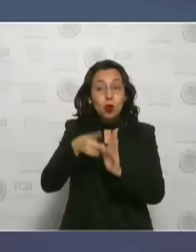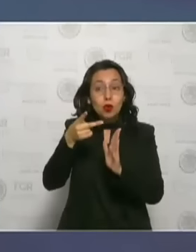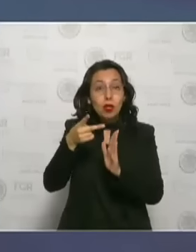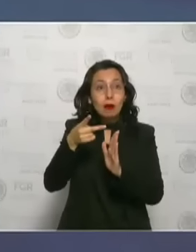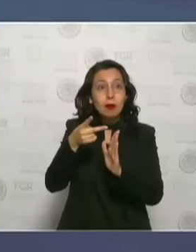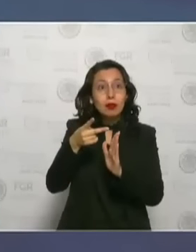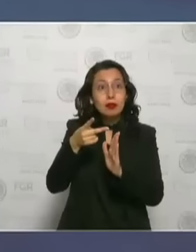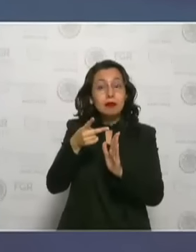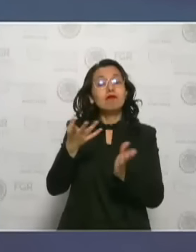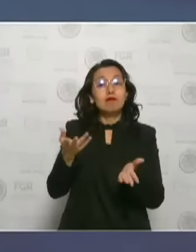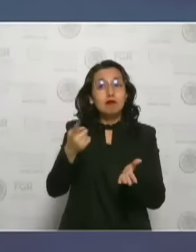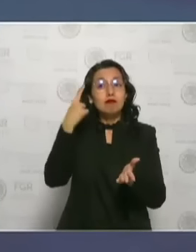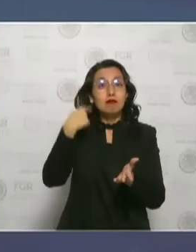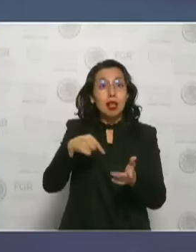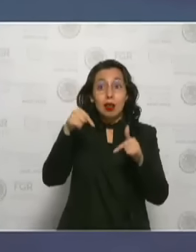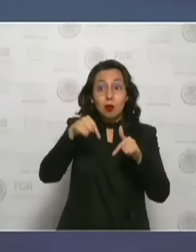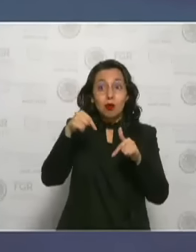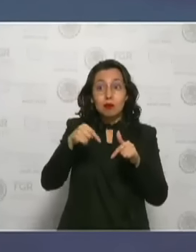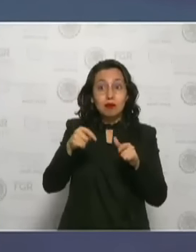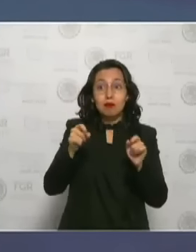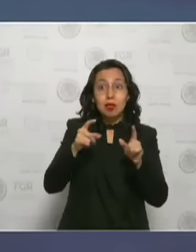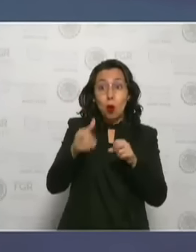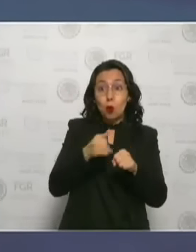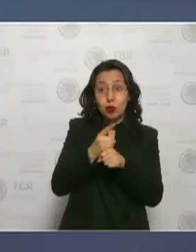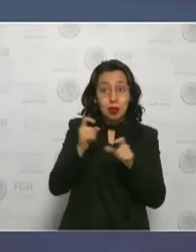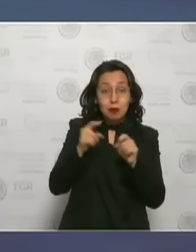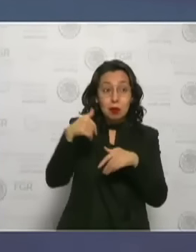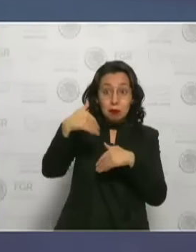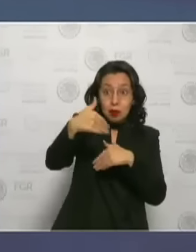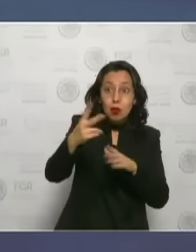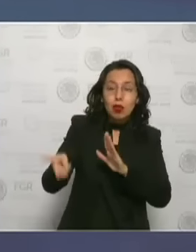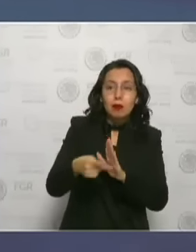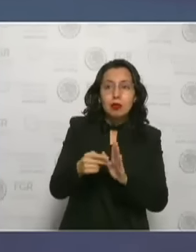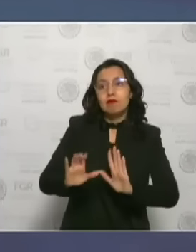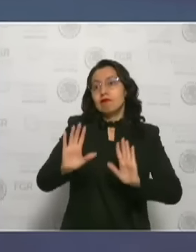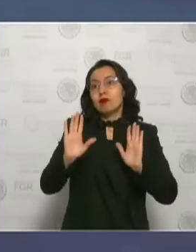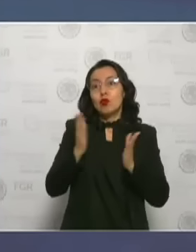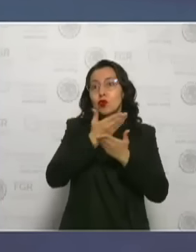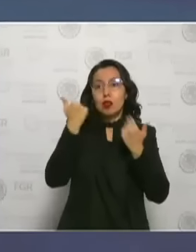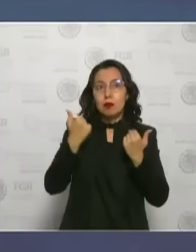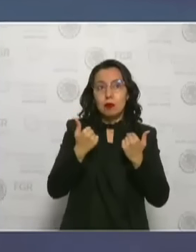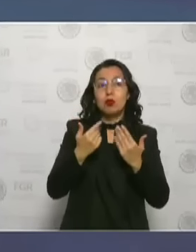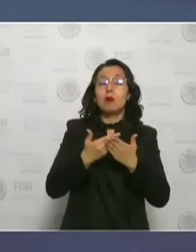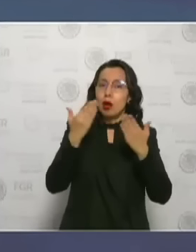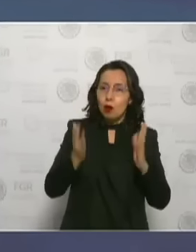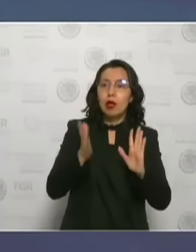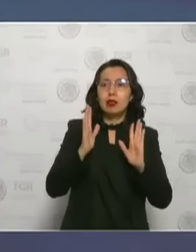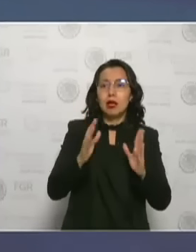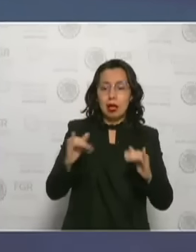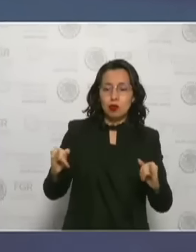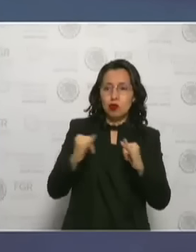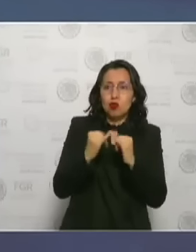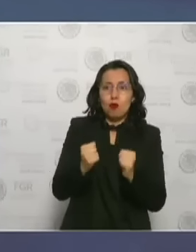la oportunidad que hoy tenemos de transformar a la institución mediante la la coordinación entre